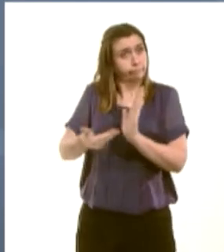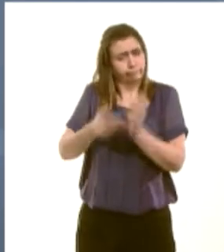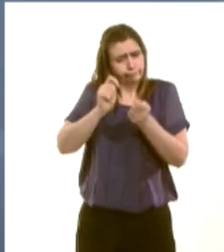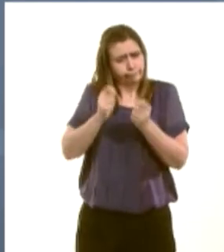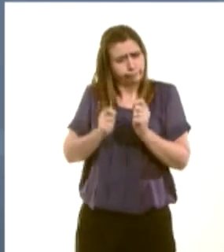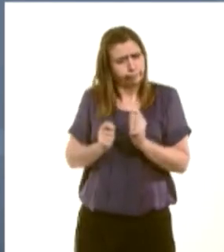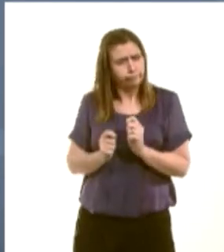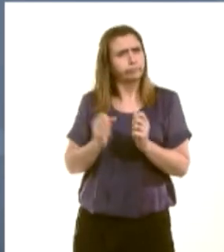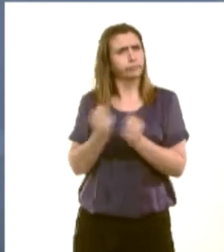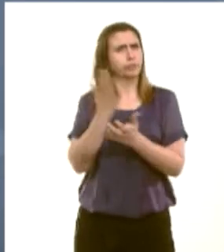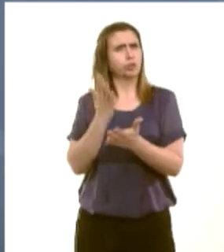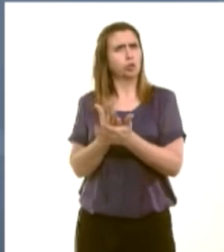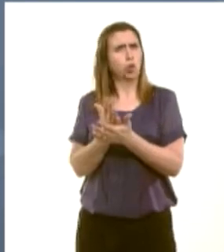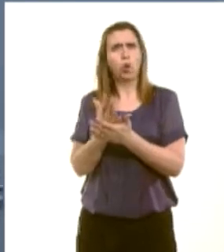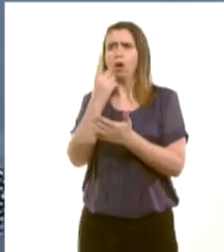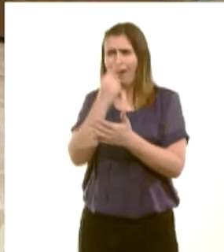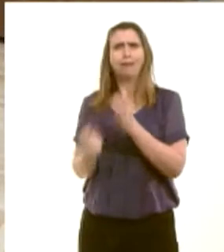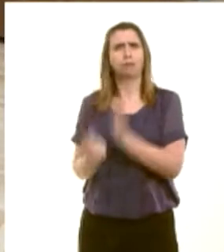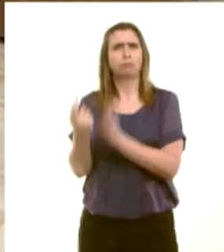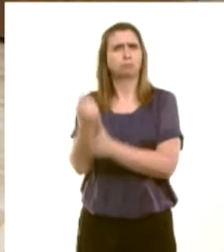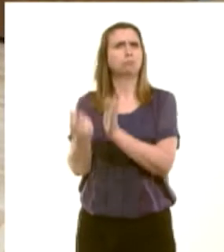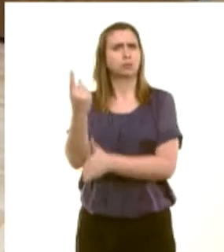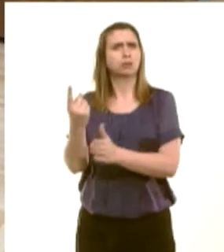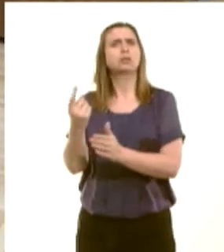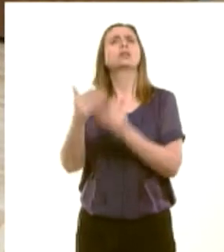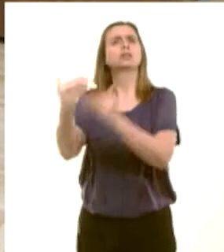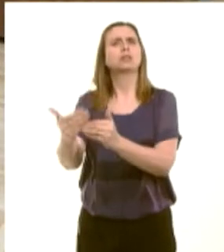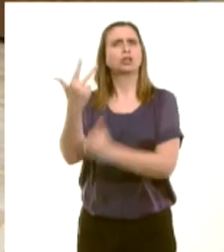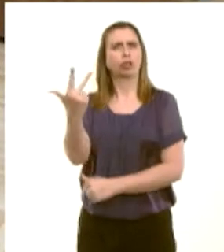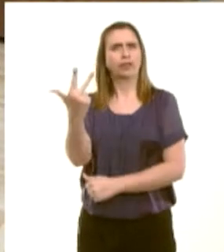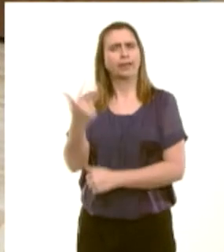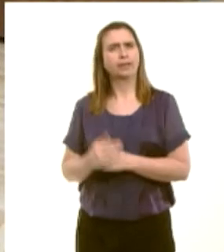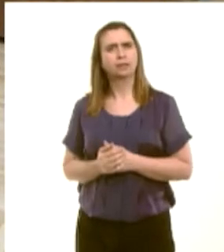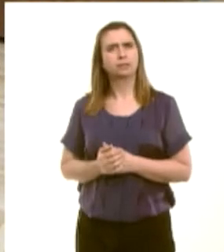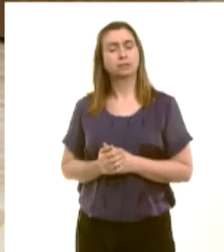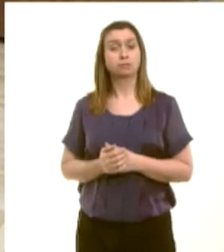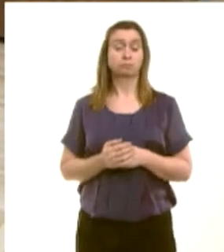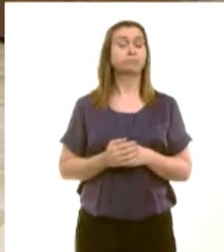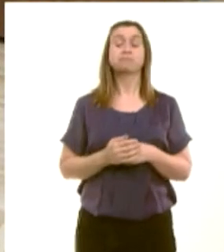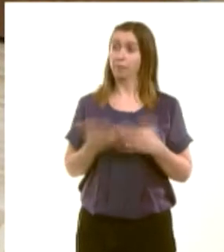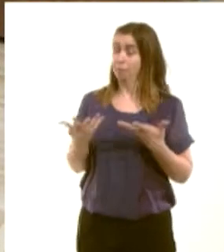Carwyn Jones: Rym ni wedi gwneud hynny, wrth gwrs. Rym ni wedi symud ymlaen ynglyn ‚ír